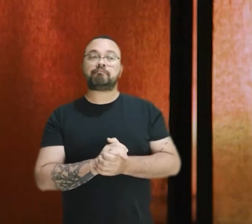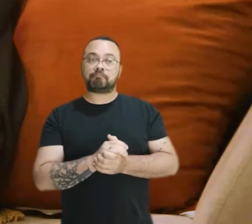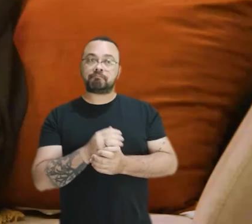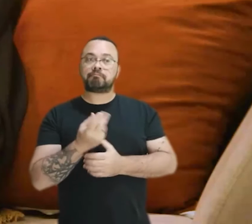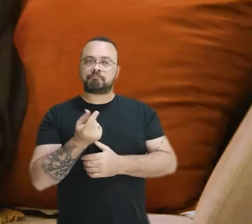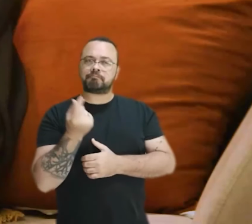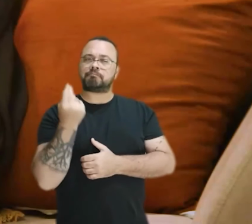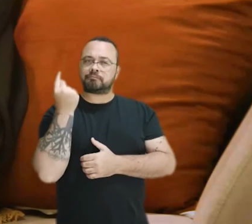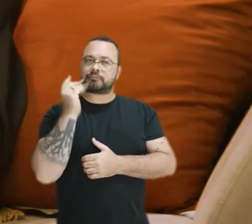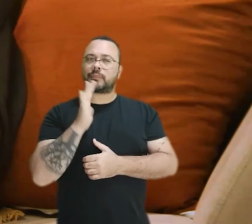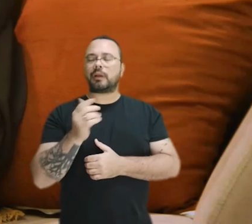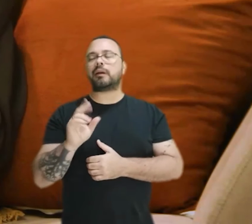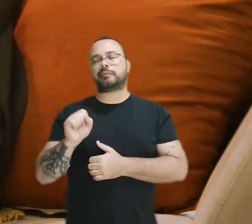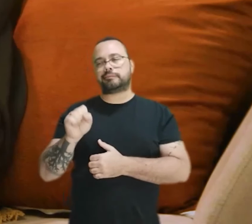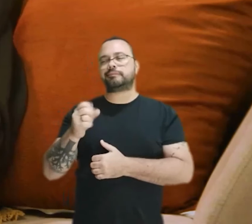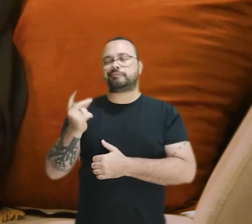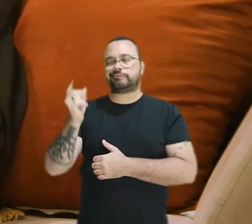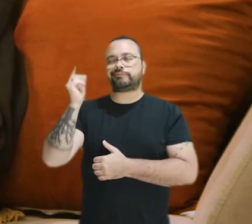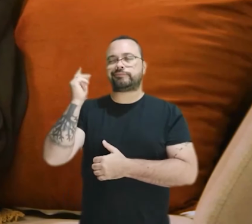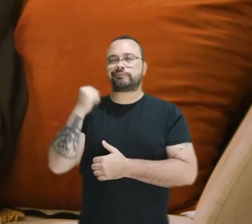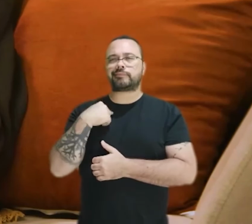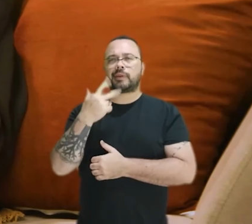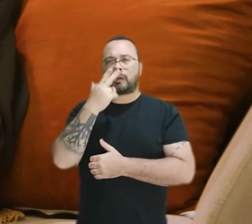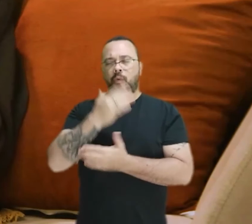É, é bastante tempo, eu acho que, no começo da faculdade,